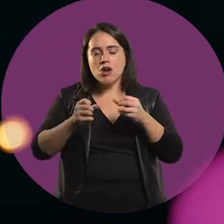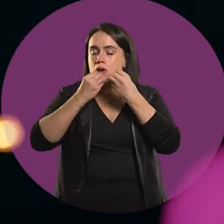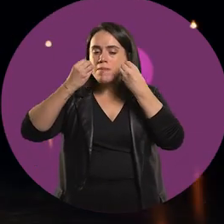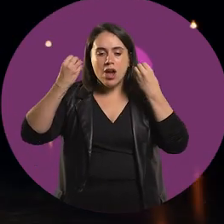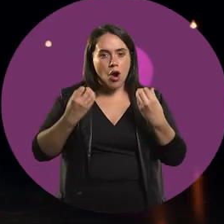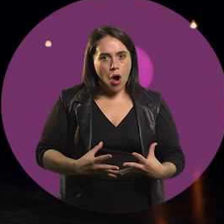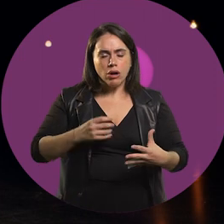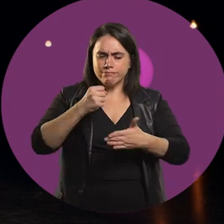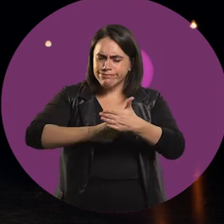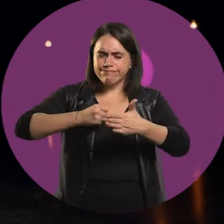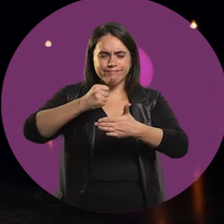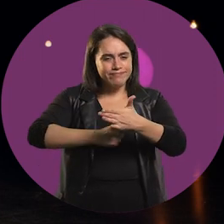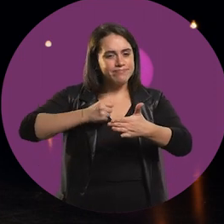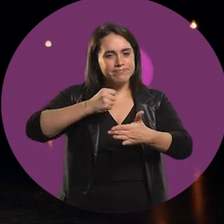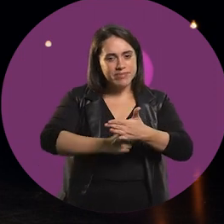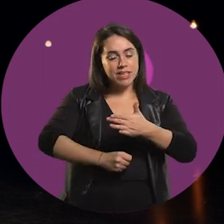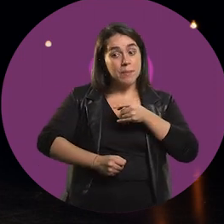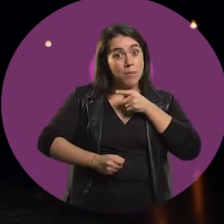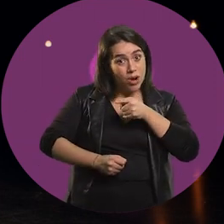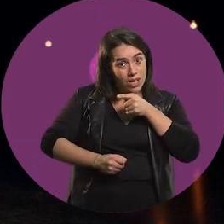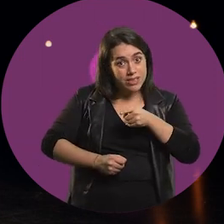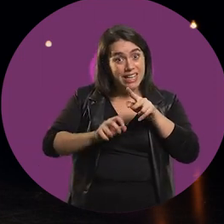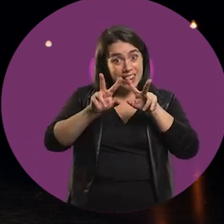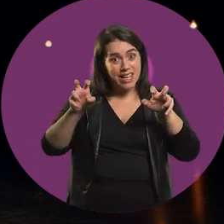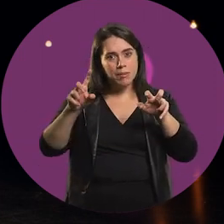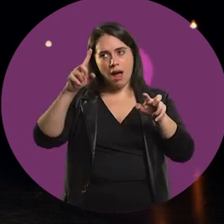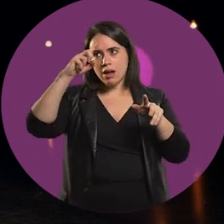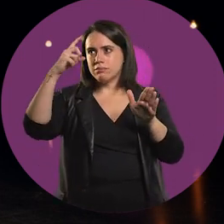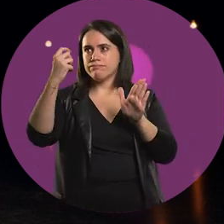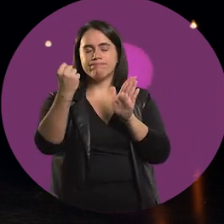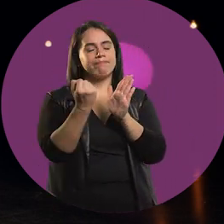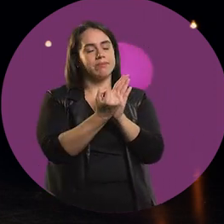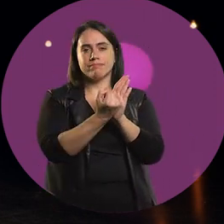Y yo creo que en ese sentido me quedó muy marcado.